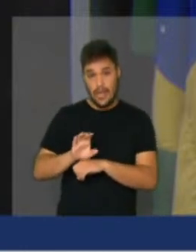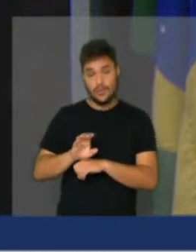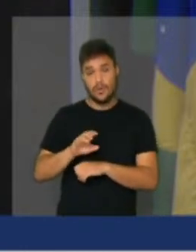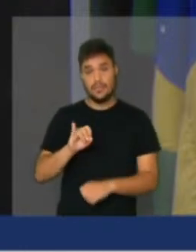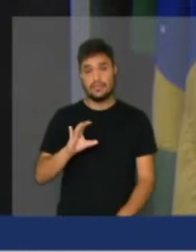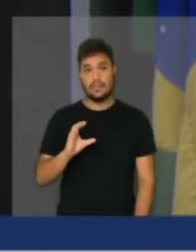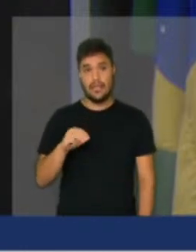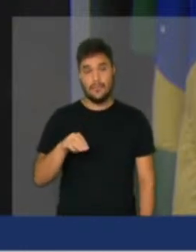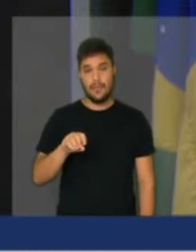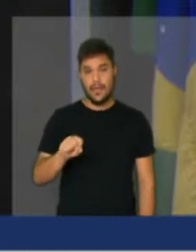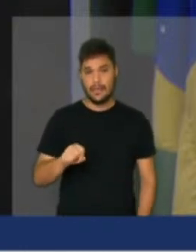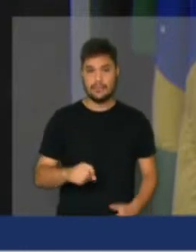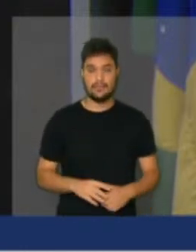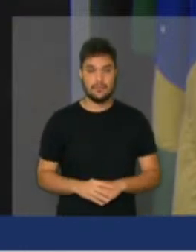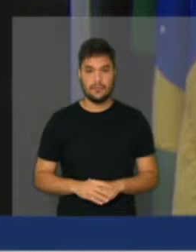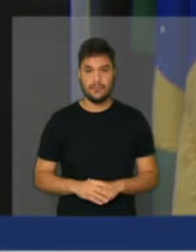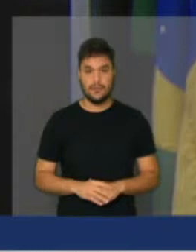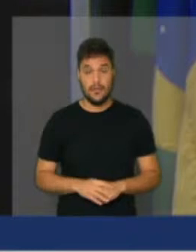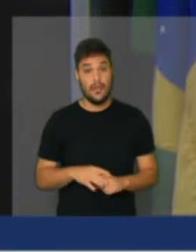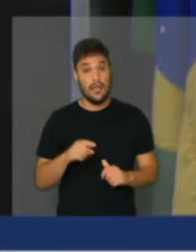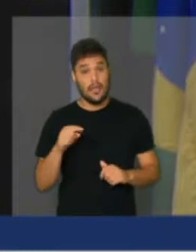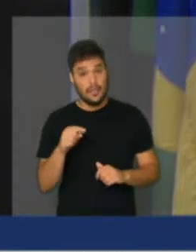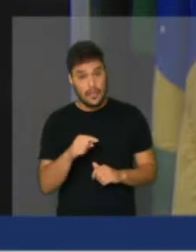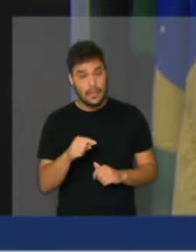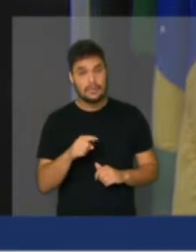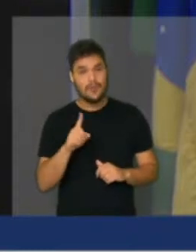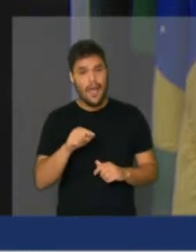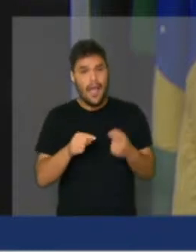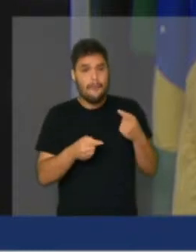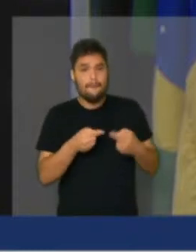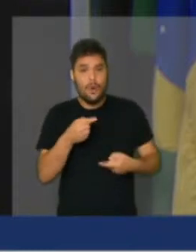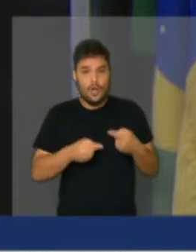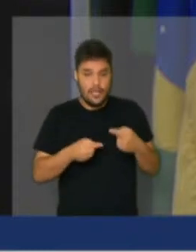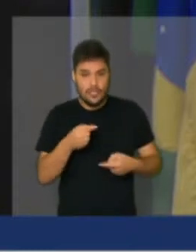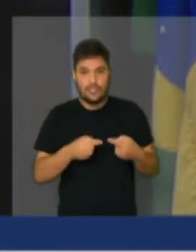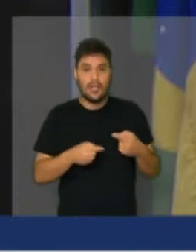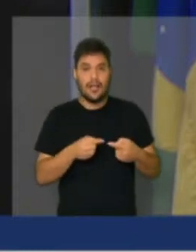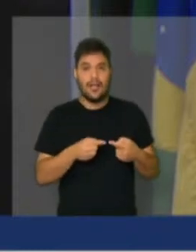CASO DO ICMS, COMO INSTRUMENTO DE POLÍTICA EM RESPOSTA É CRISE FINANCEIRA QUE SE